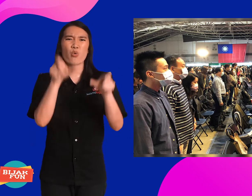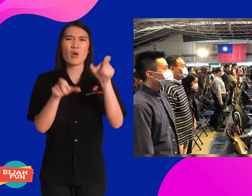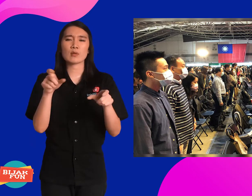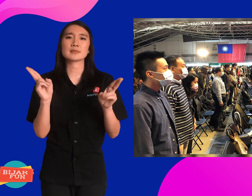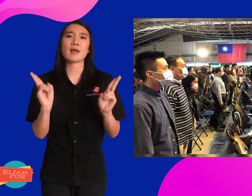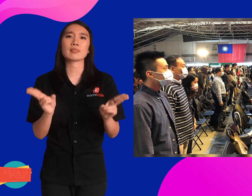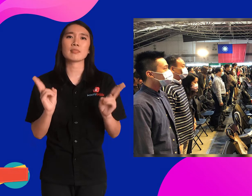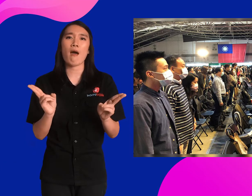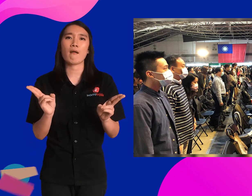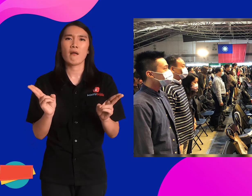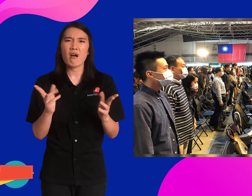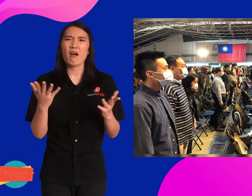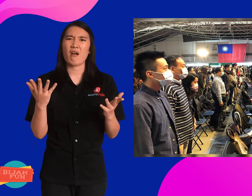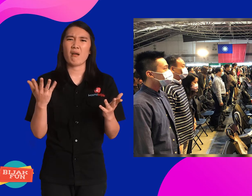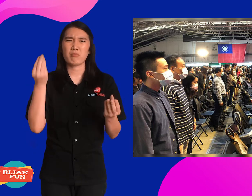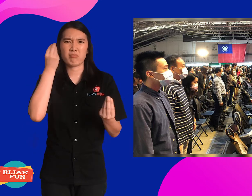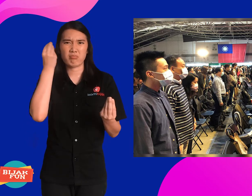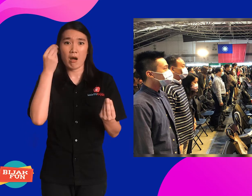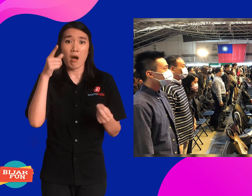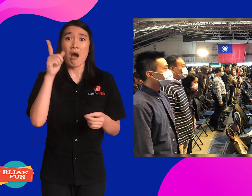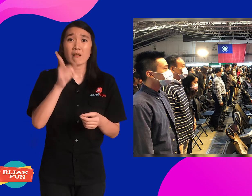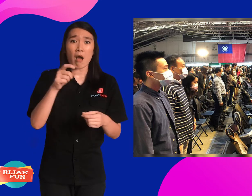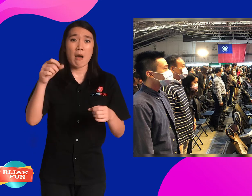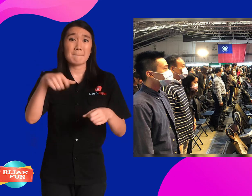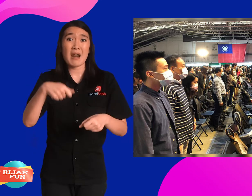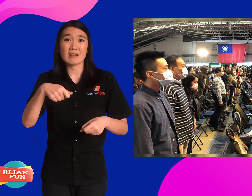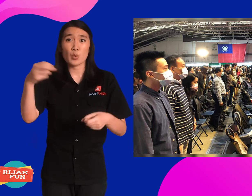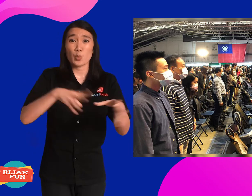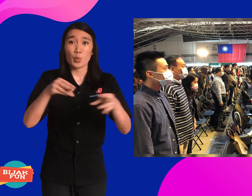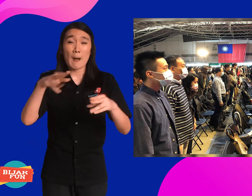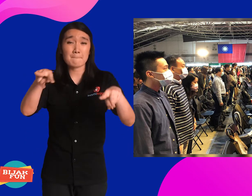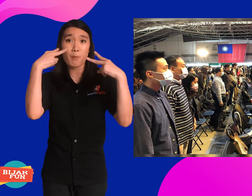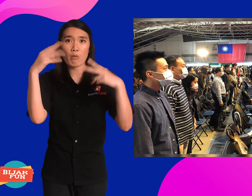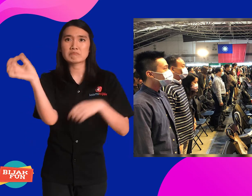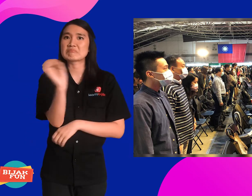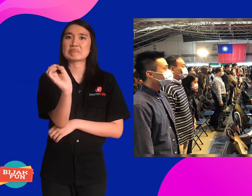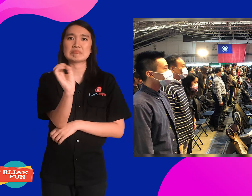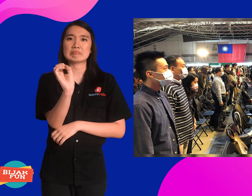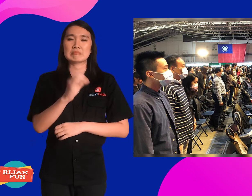Banyak orang santai, tidak ada kehebohan belanja banyak.